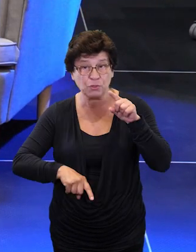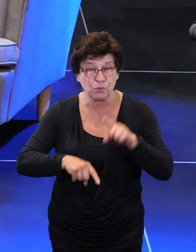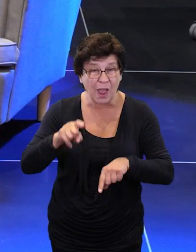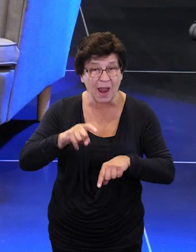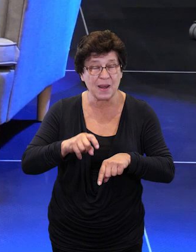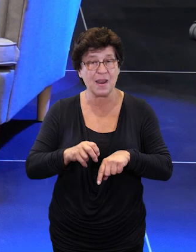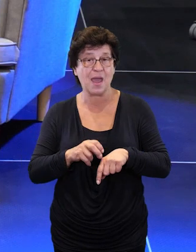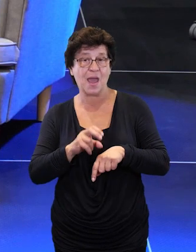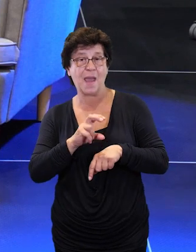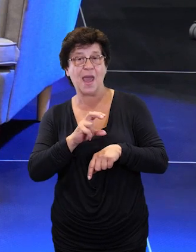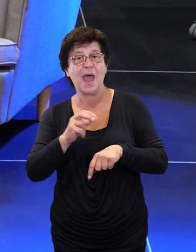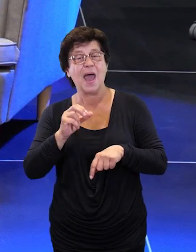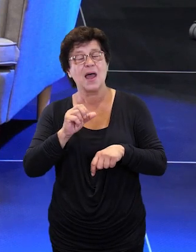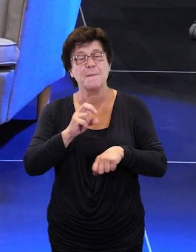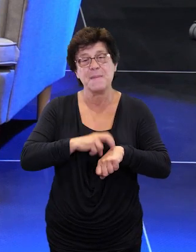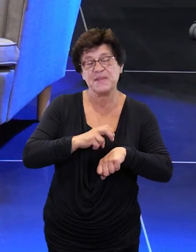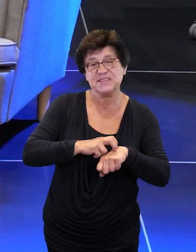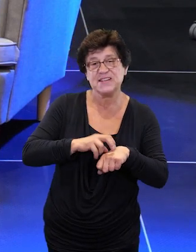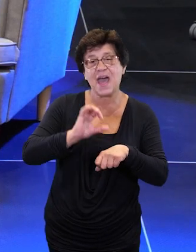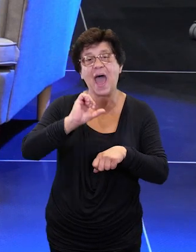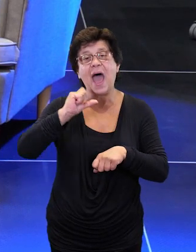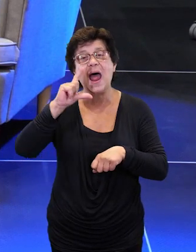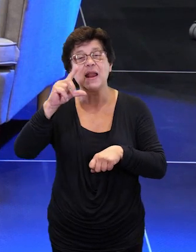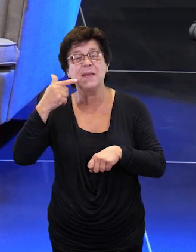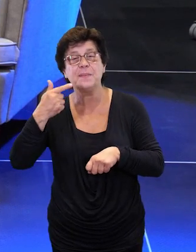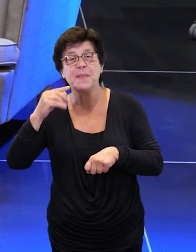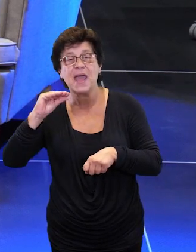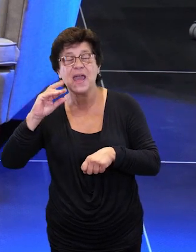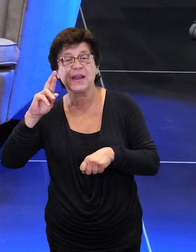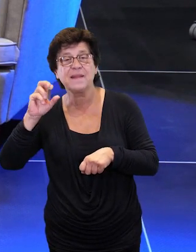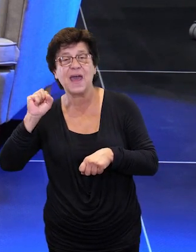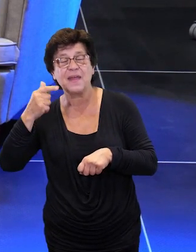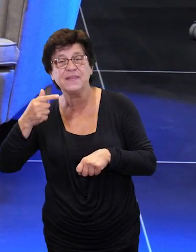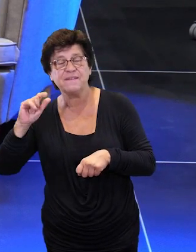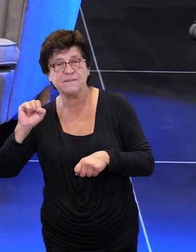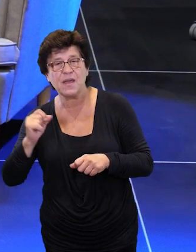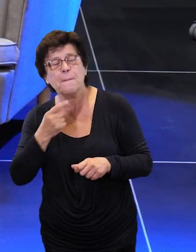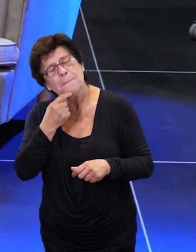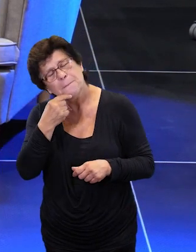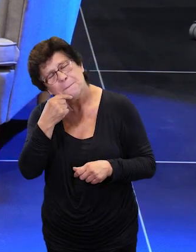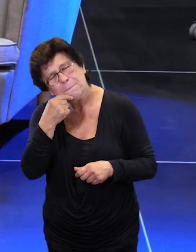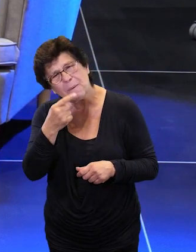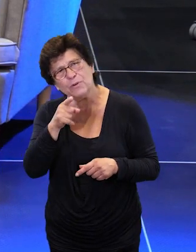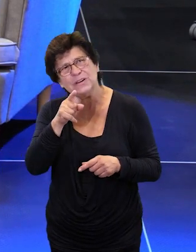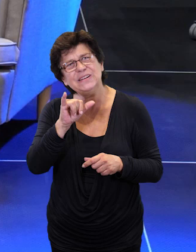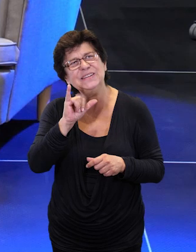Wydaje mi się, że nie, ale proszę mi tę różnicę tutaj wytłumaczyć.